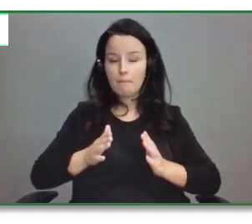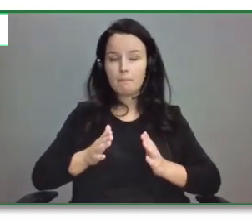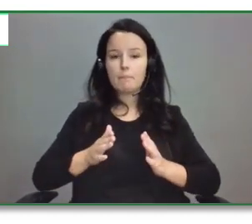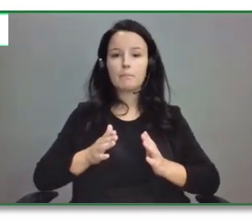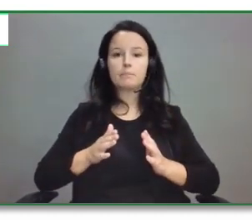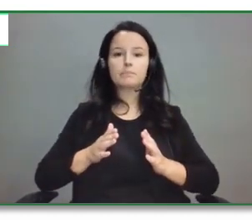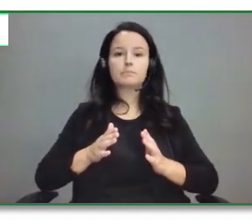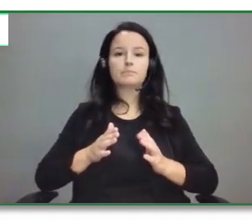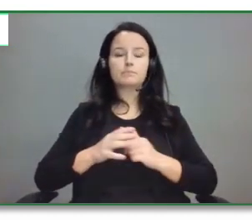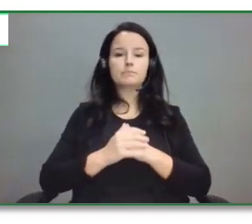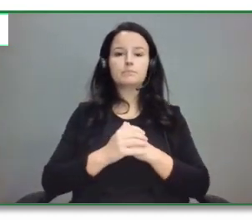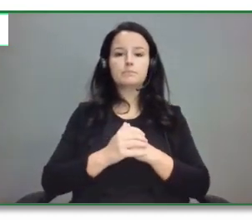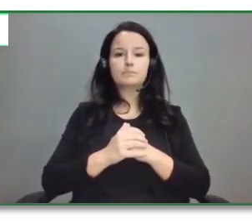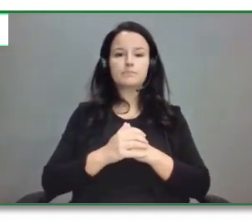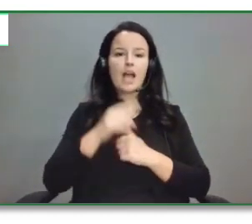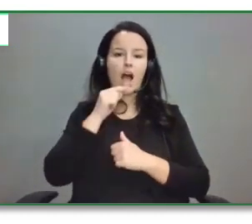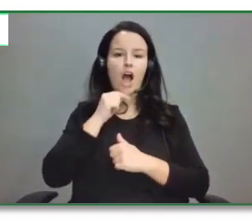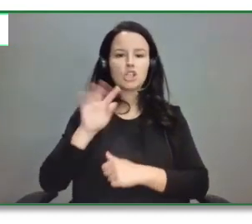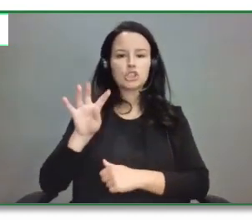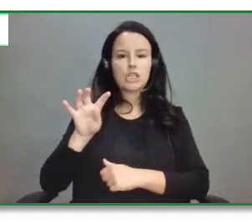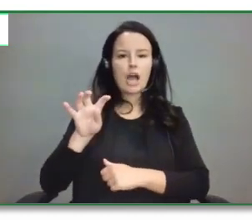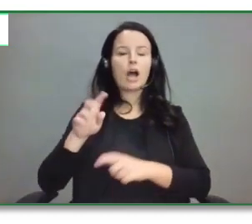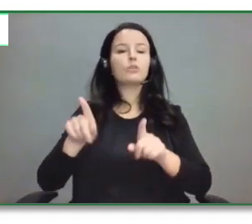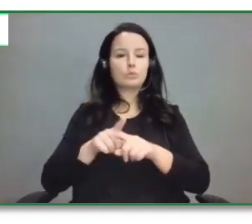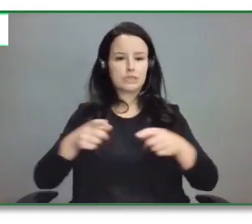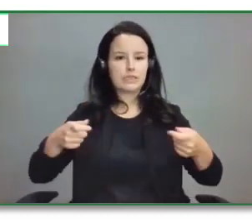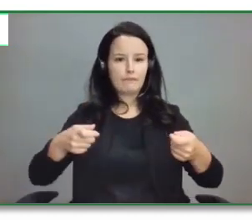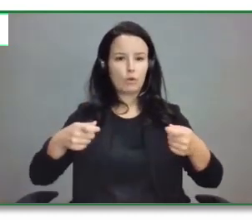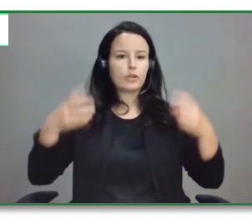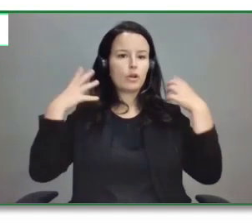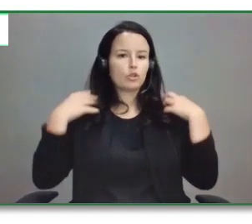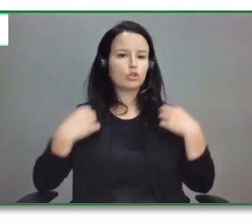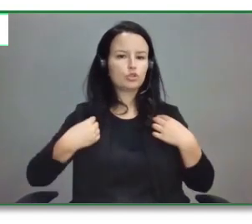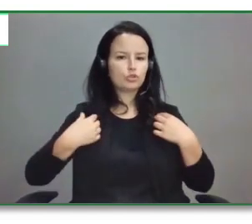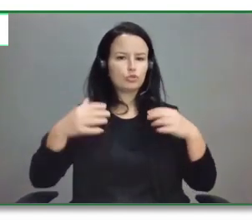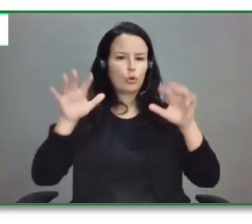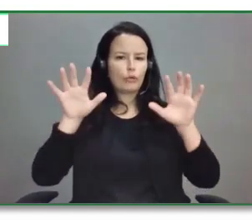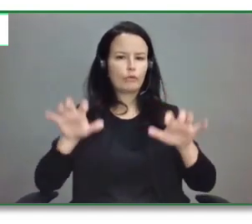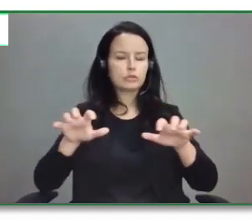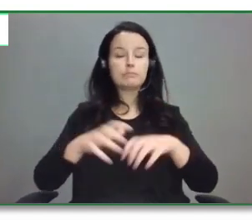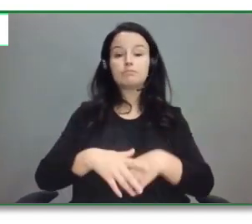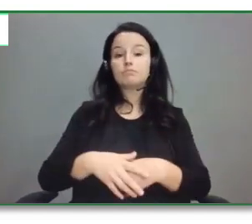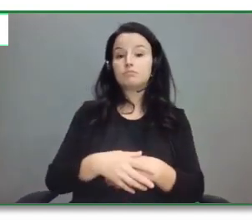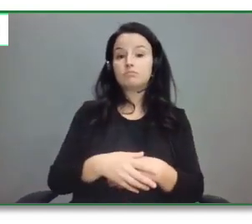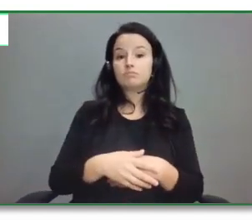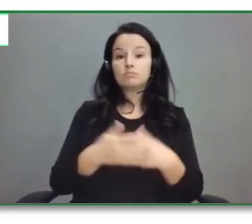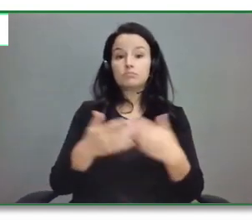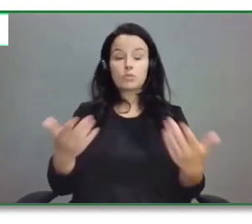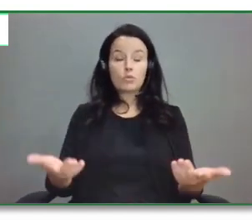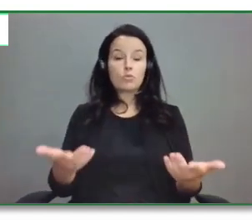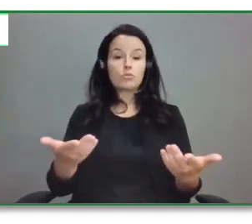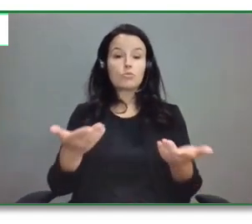40 ans en fauteuil roulant aussi aux cheveux foncé aujourd'hui j'expose